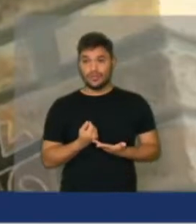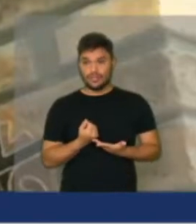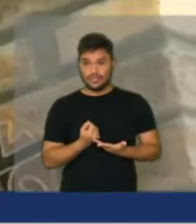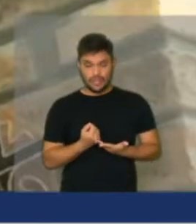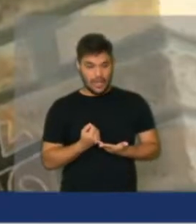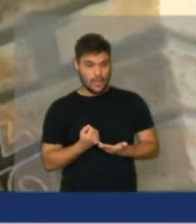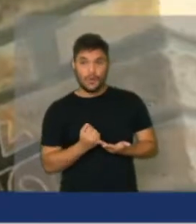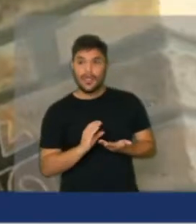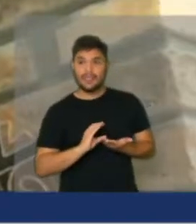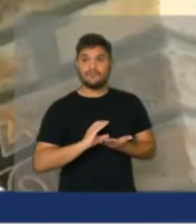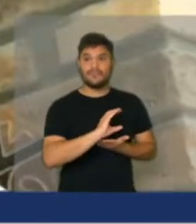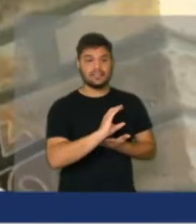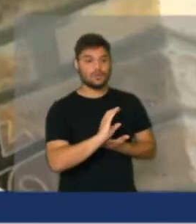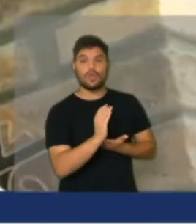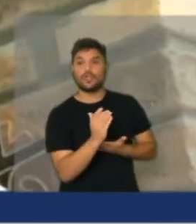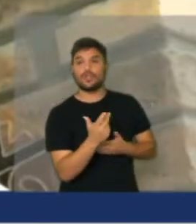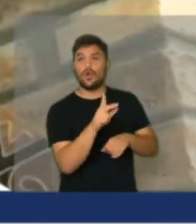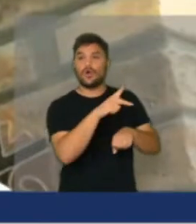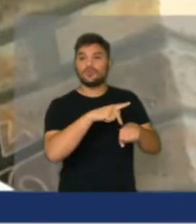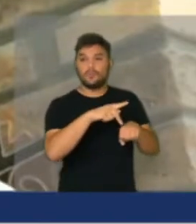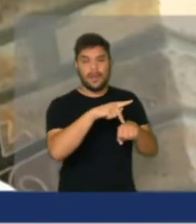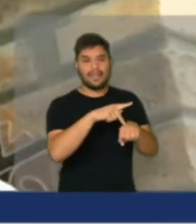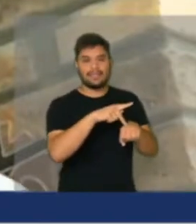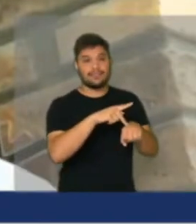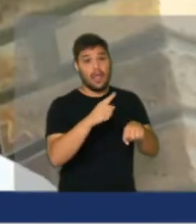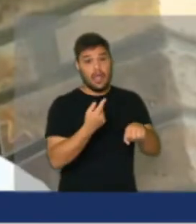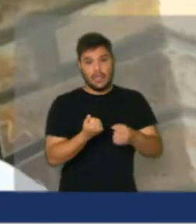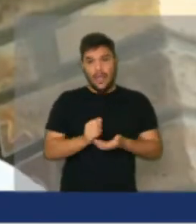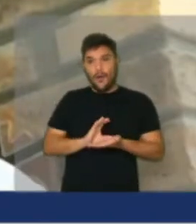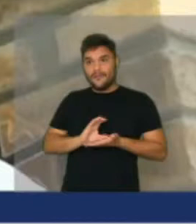ONDE ELE VIVE, NO PAÍS ONDE ELE GANHA O DINHEIRO, ELE